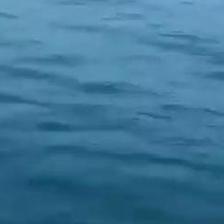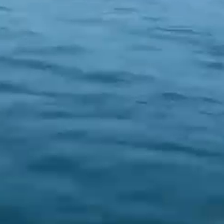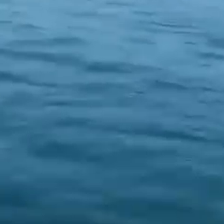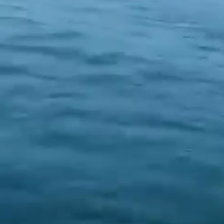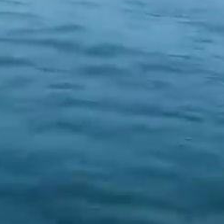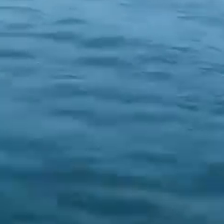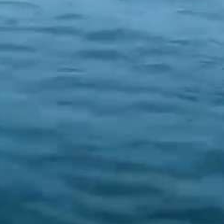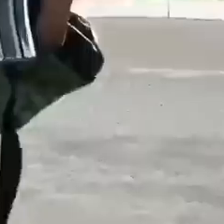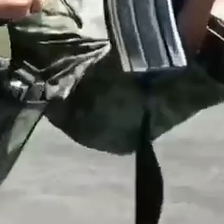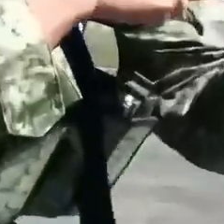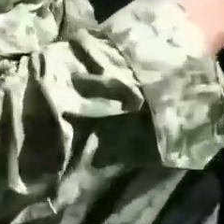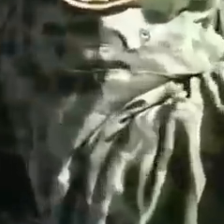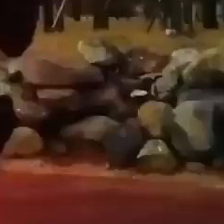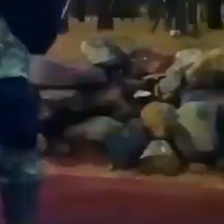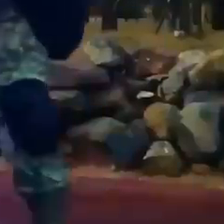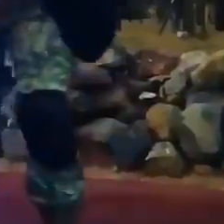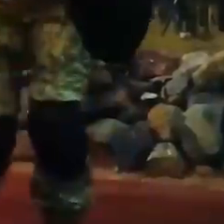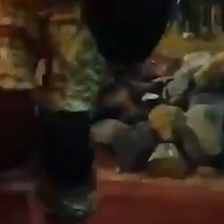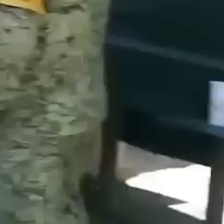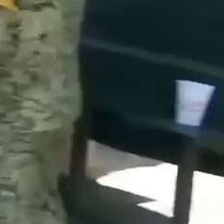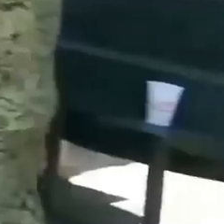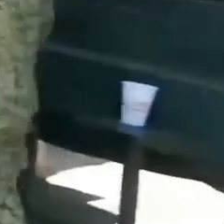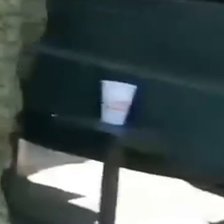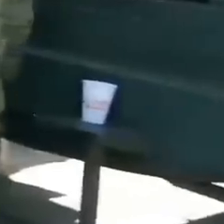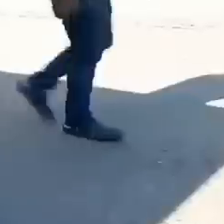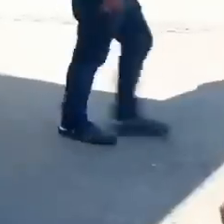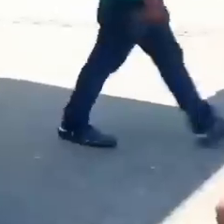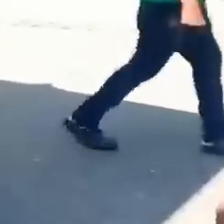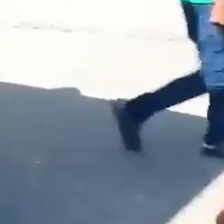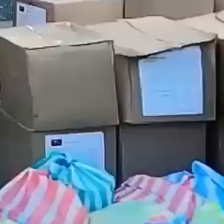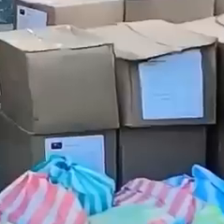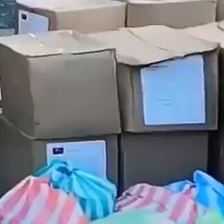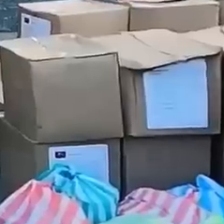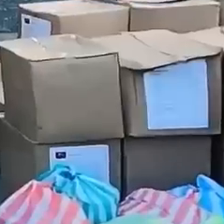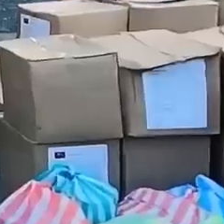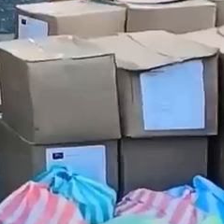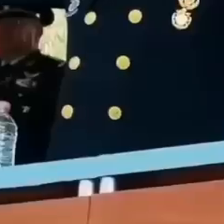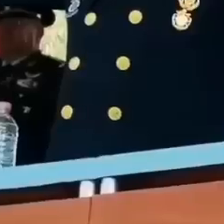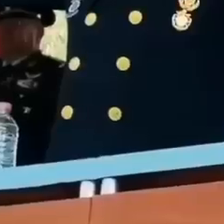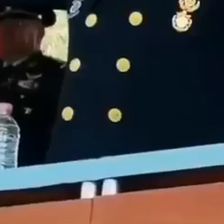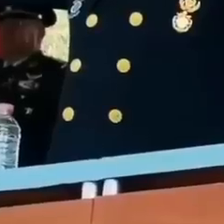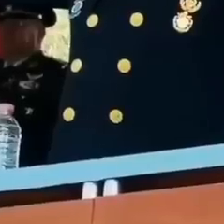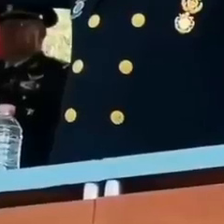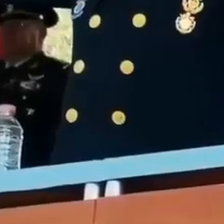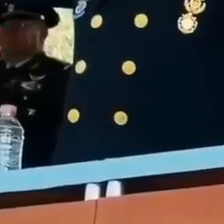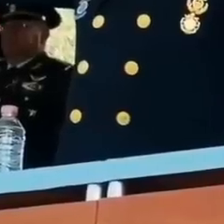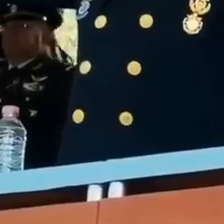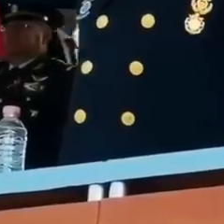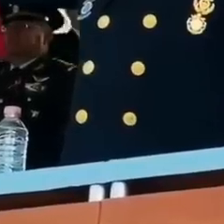mientras siga existiendo un solo delito que lastime a nuestro pueblo no estaremos satisfechos